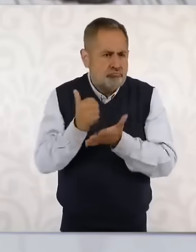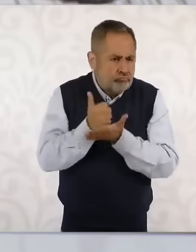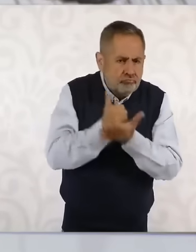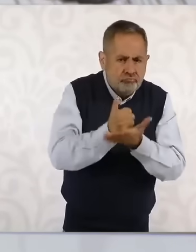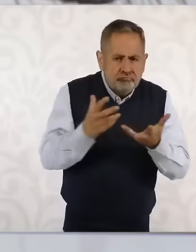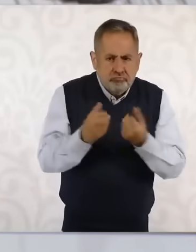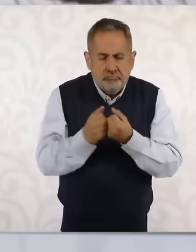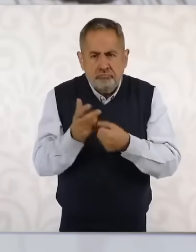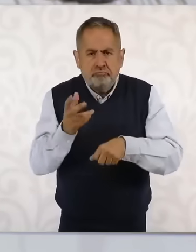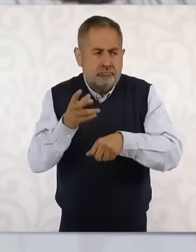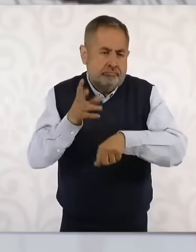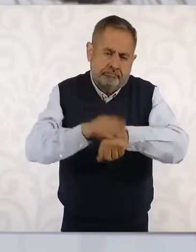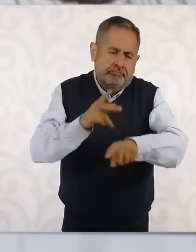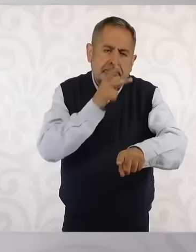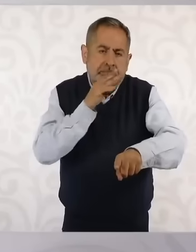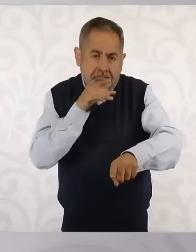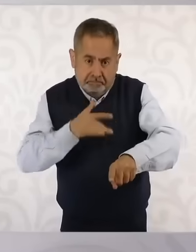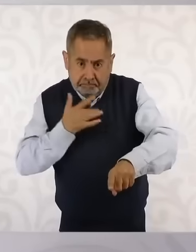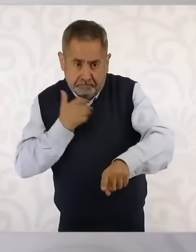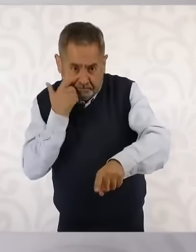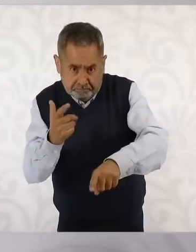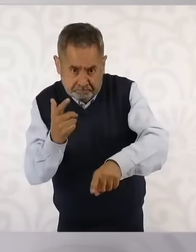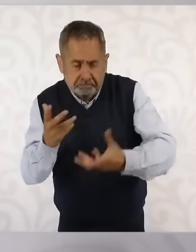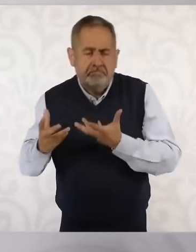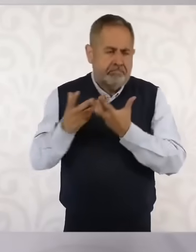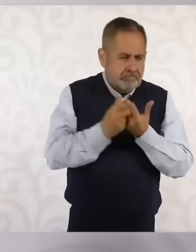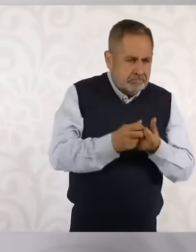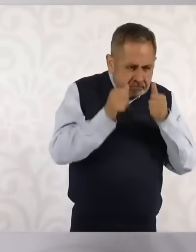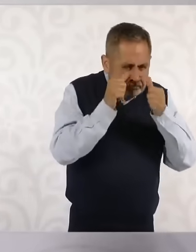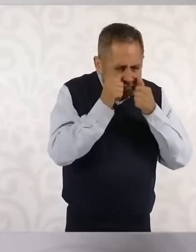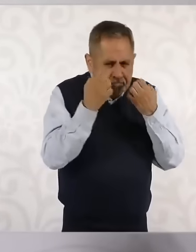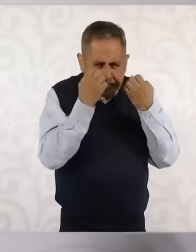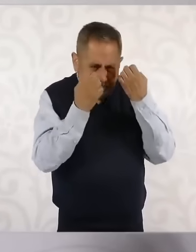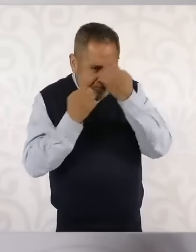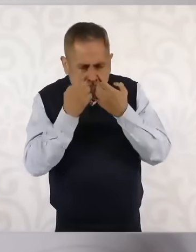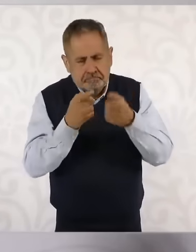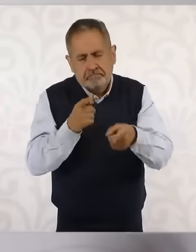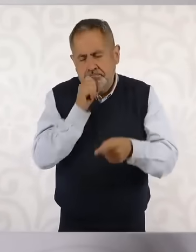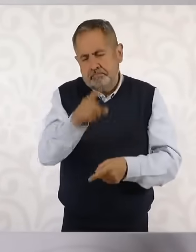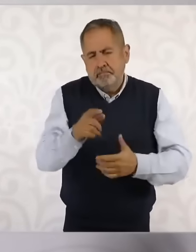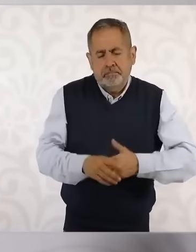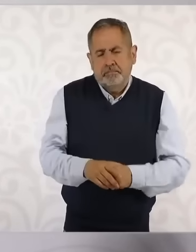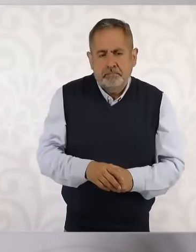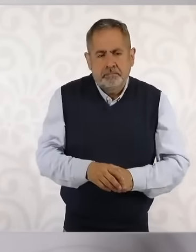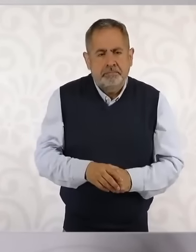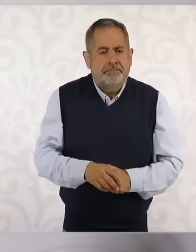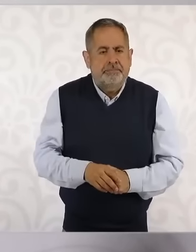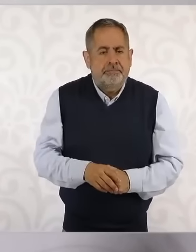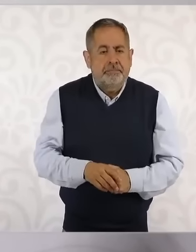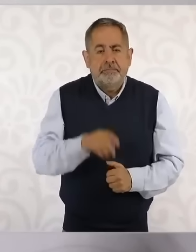anuencia de padres y madres de Ayotsinapa, de los estudiantes de Ayotsinapa. e y hay nuevos